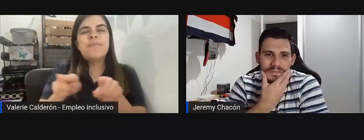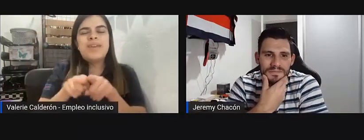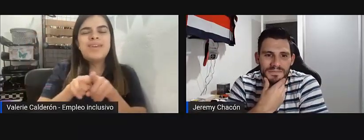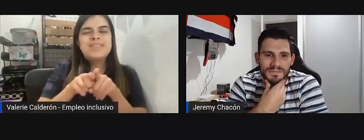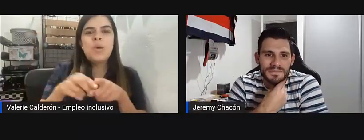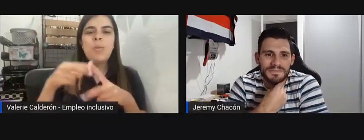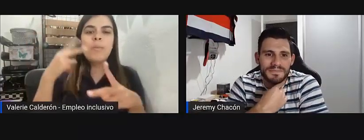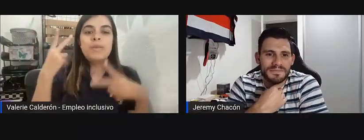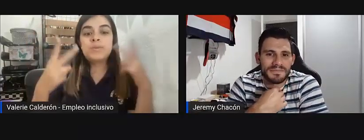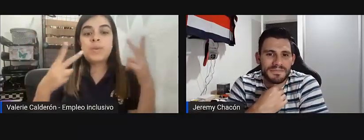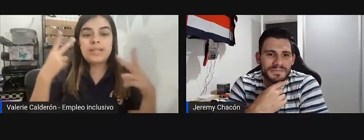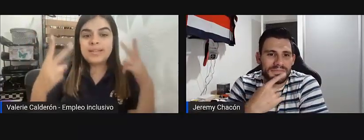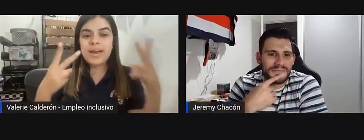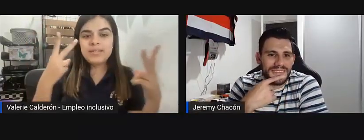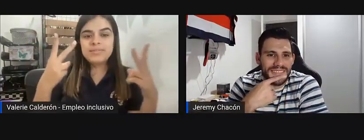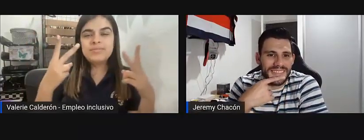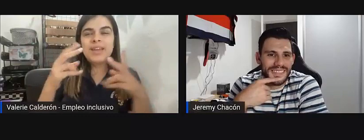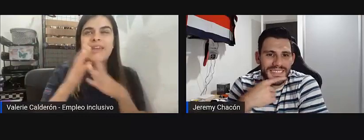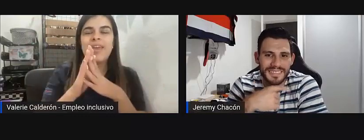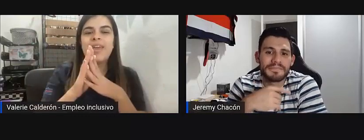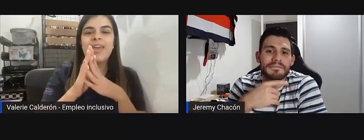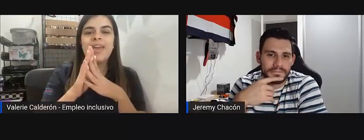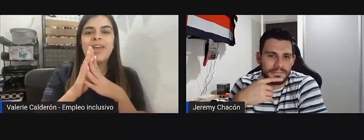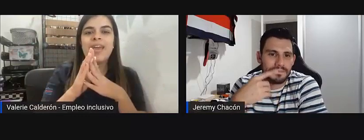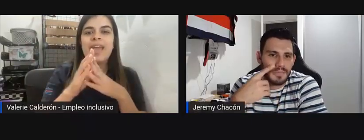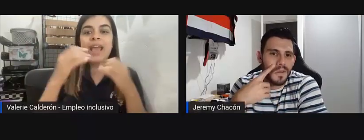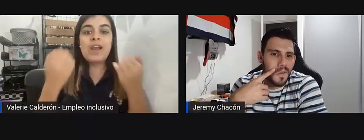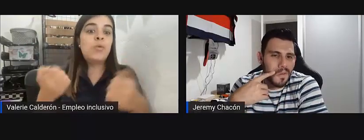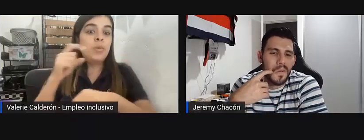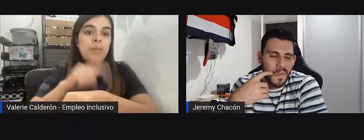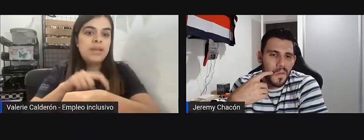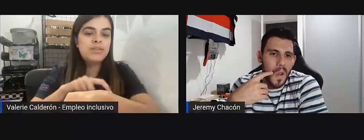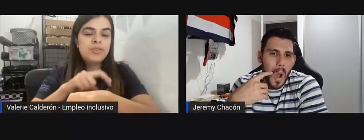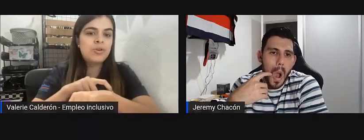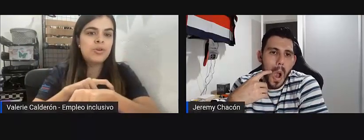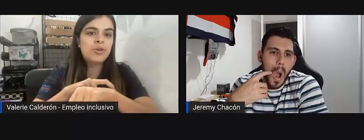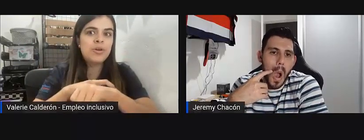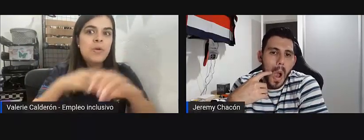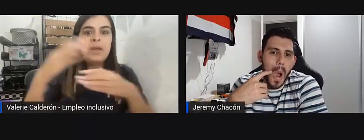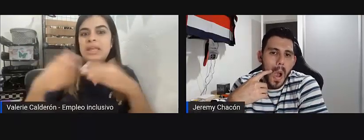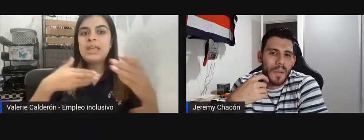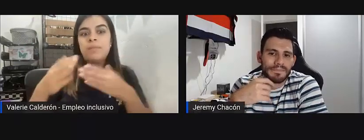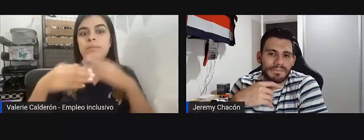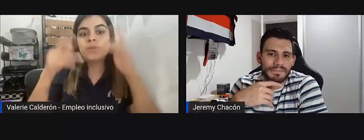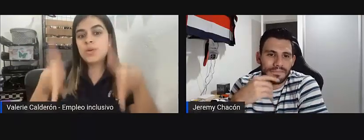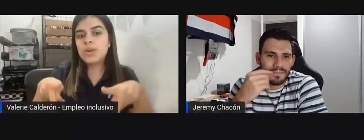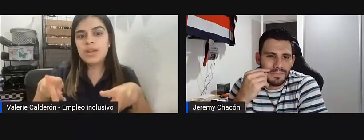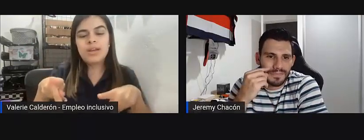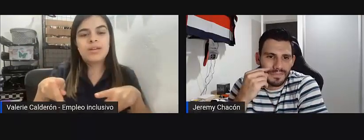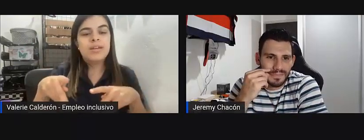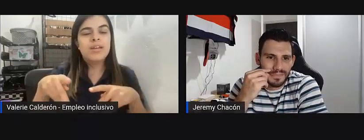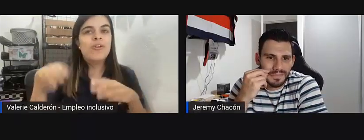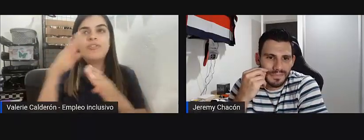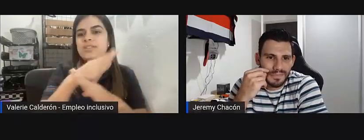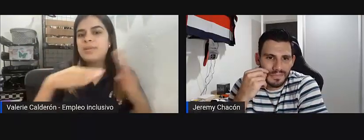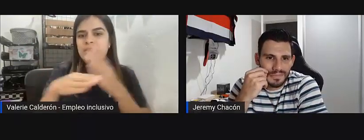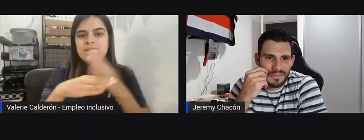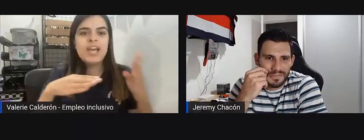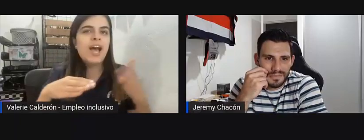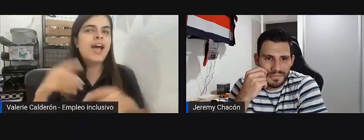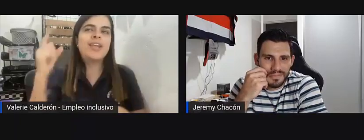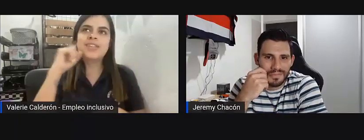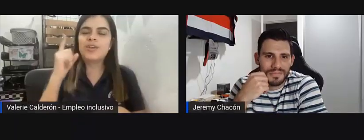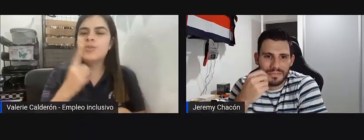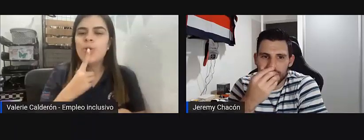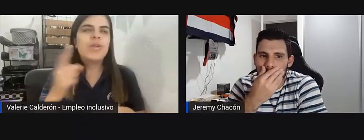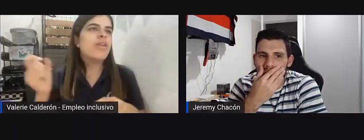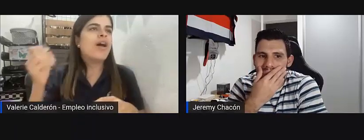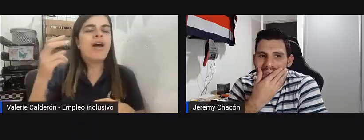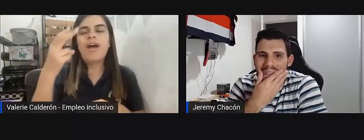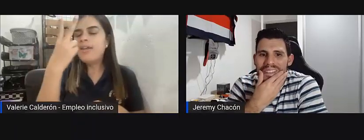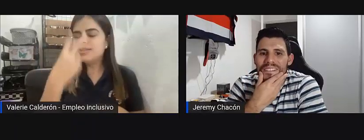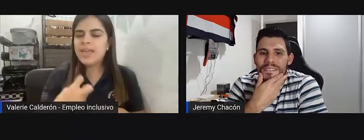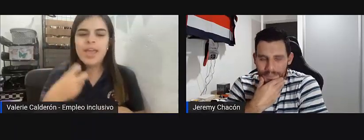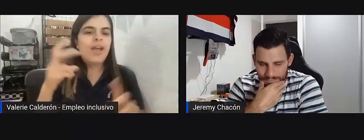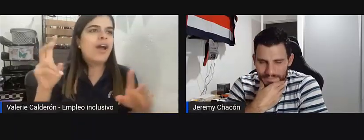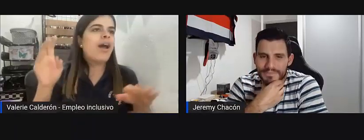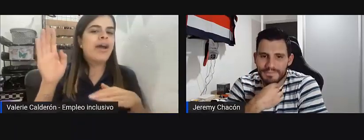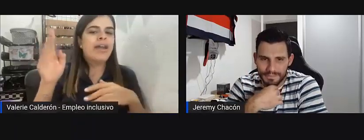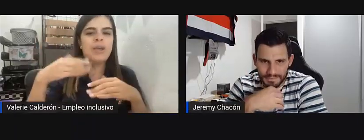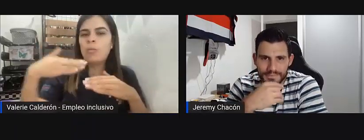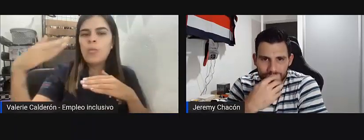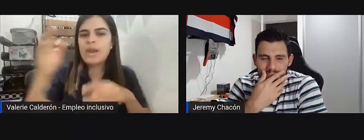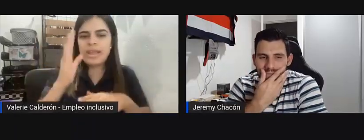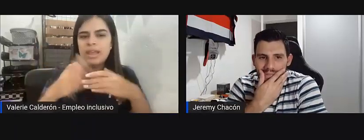es como visualizar que en algún momento cualquier persona con discapacidad sea sorda ciega cualquier